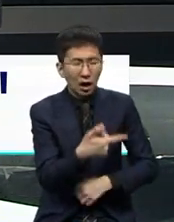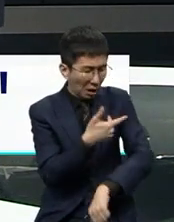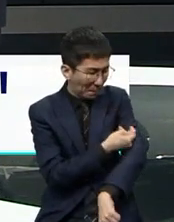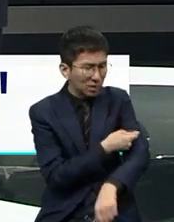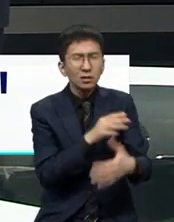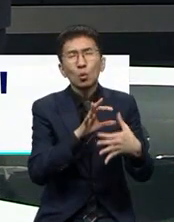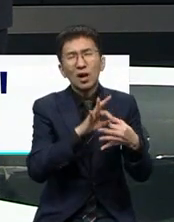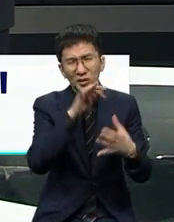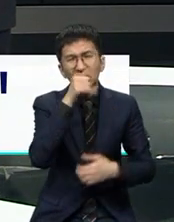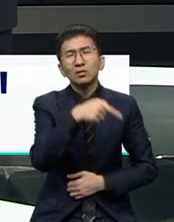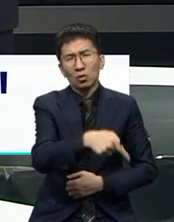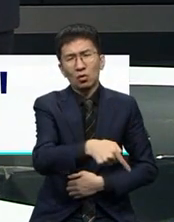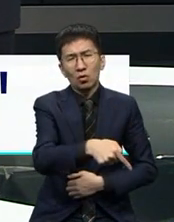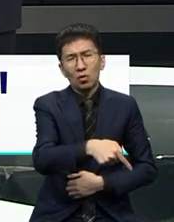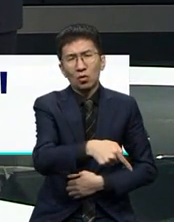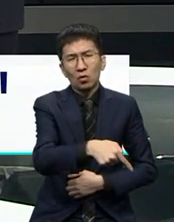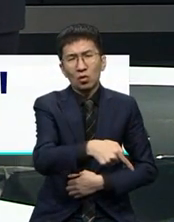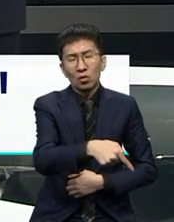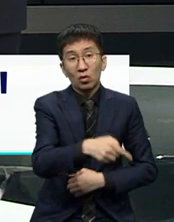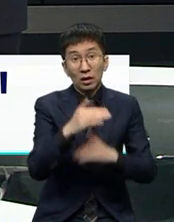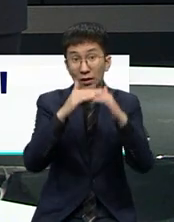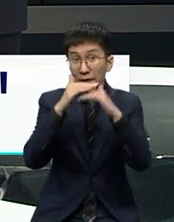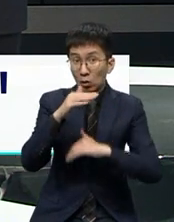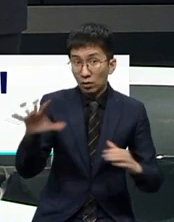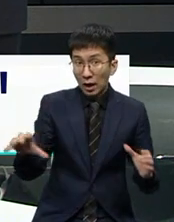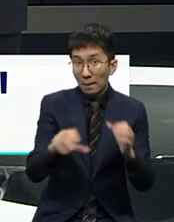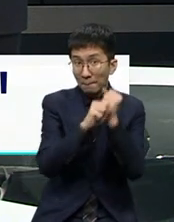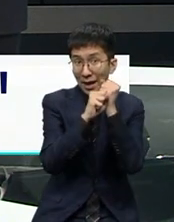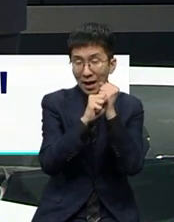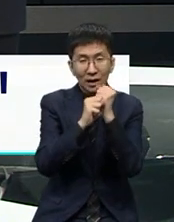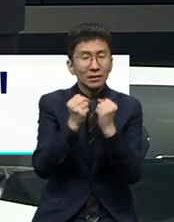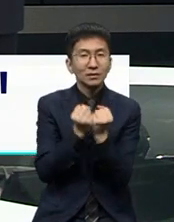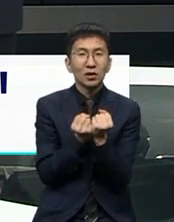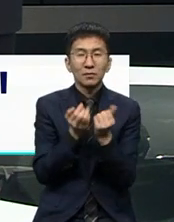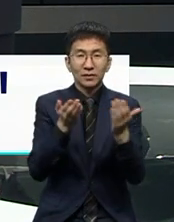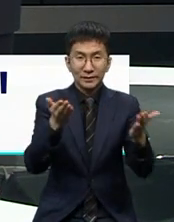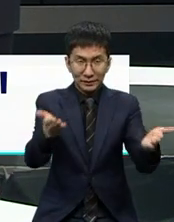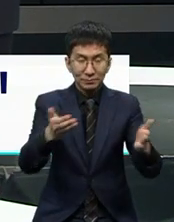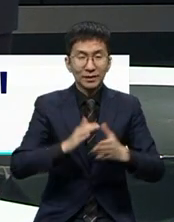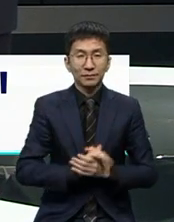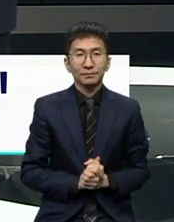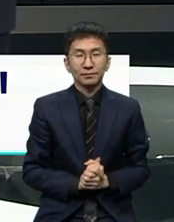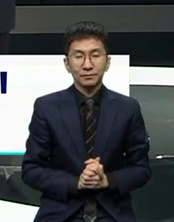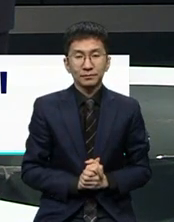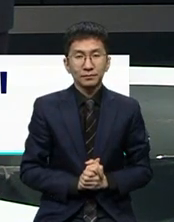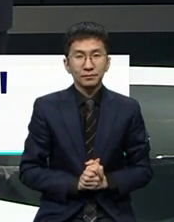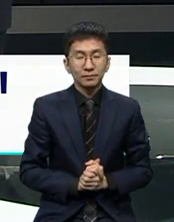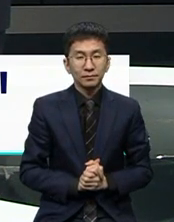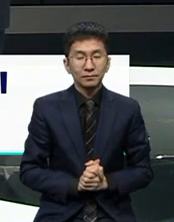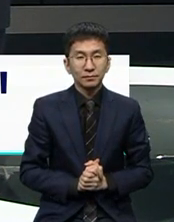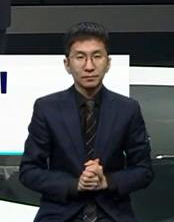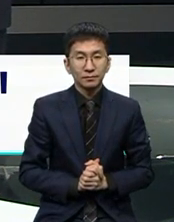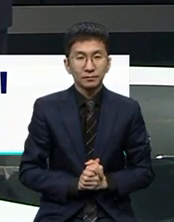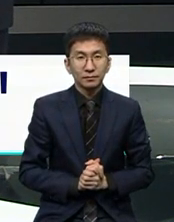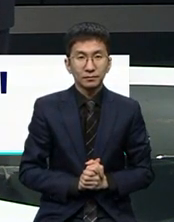것으로 나타났습니다. 조동찬 의학전문기자가 위중증 병동을 취재했습니다.